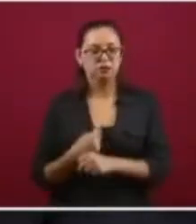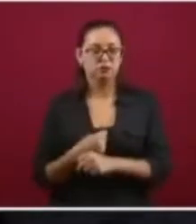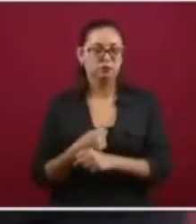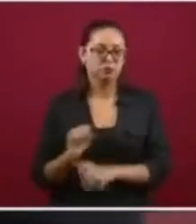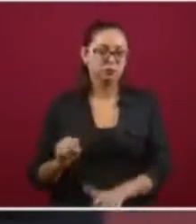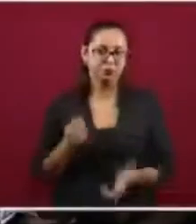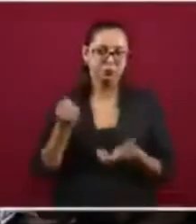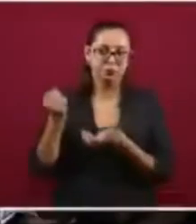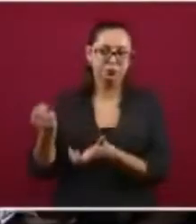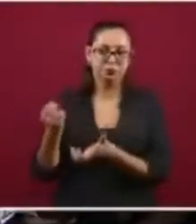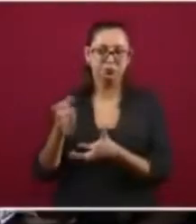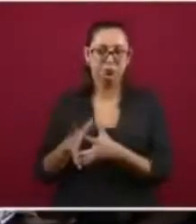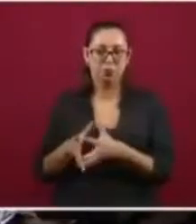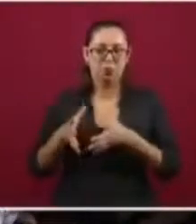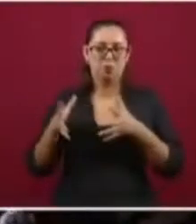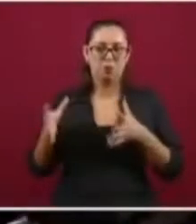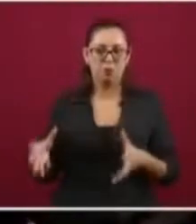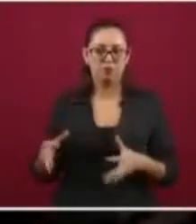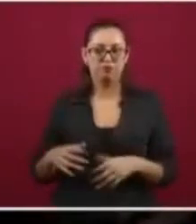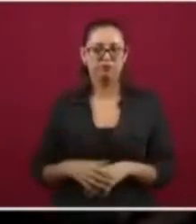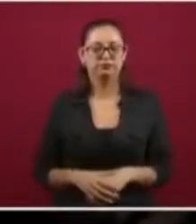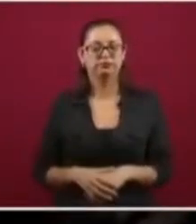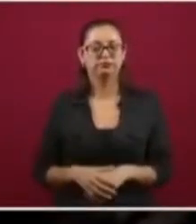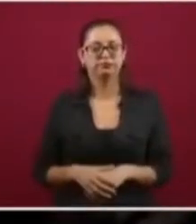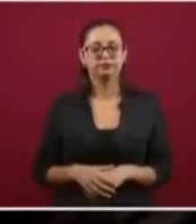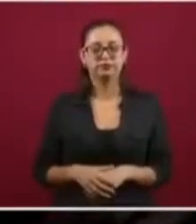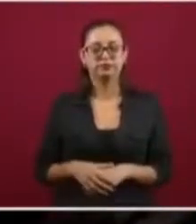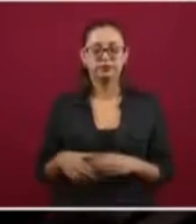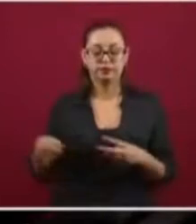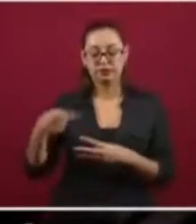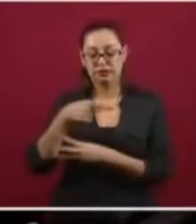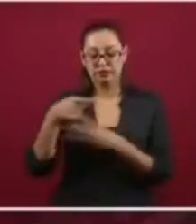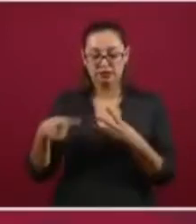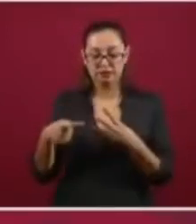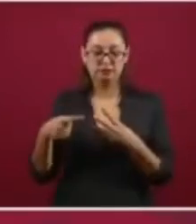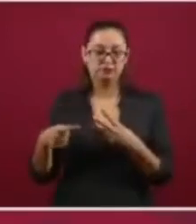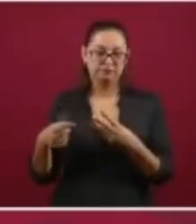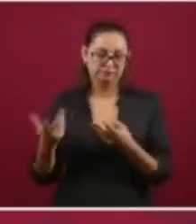Entonces, esa es una esfera, el de fortalecer la economía popular.